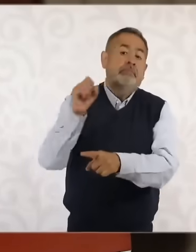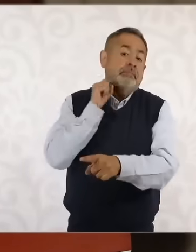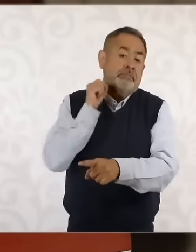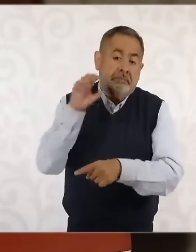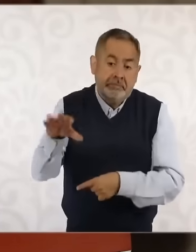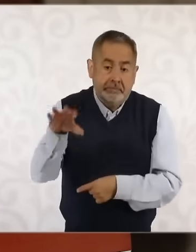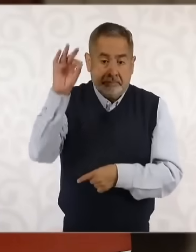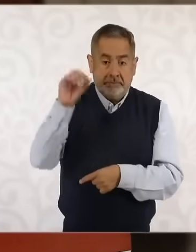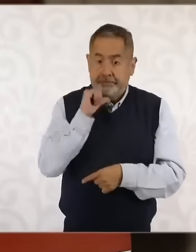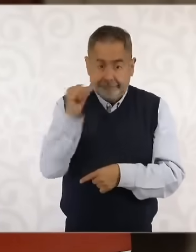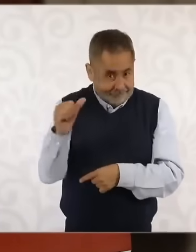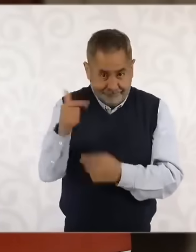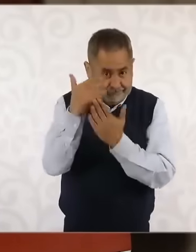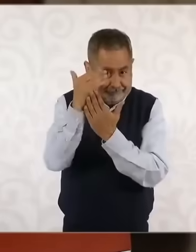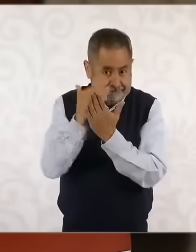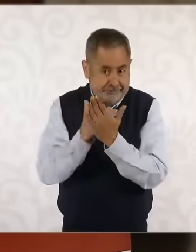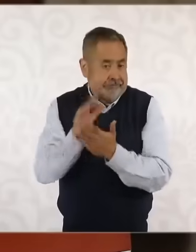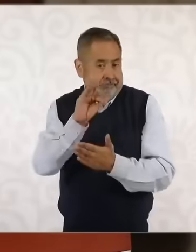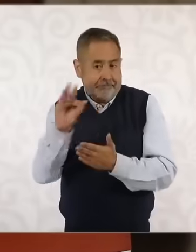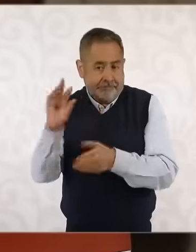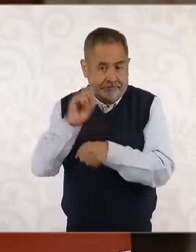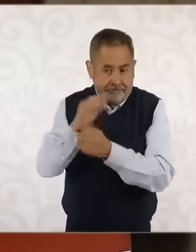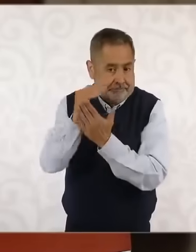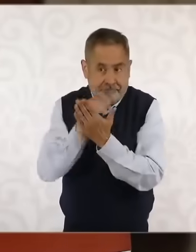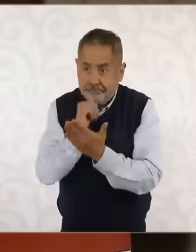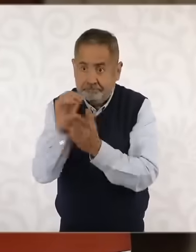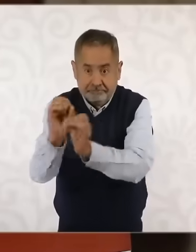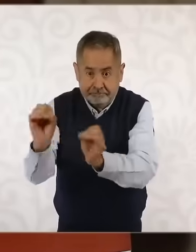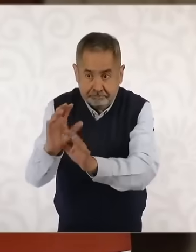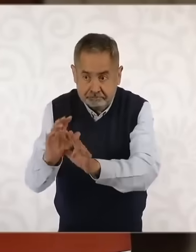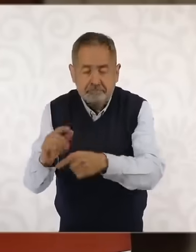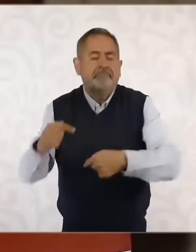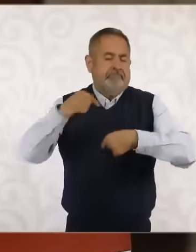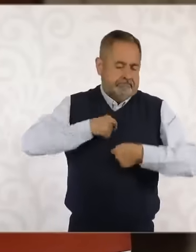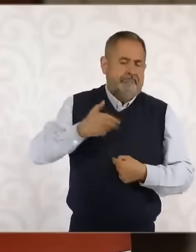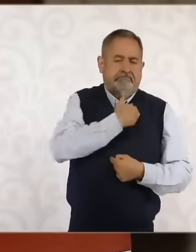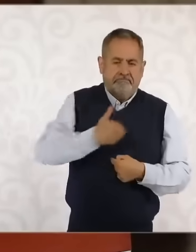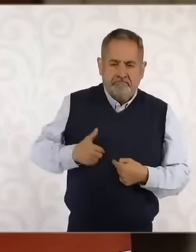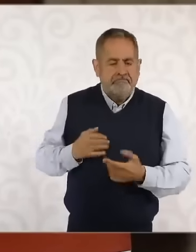los plazos que establecen los párrafos anteriores, el ejecutivo designará al fiscal general de entre